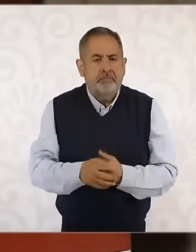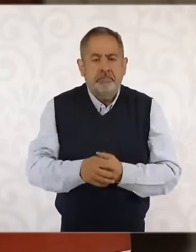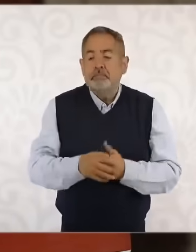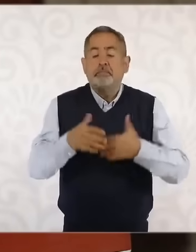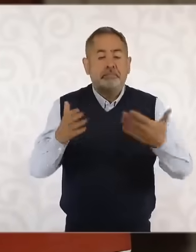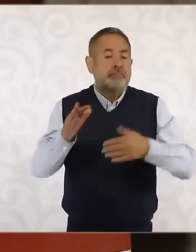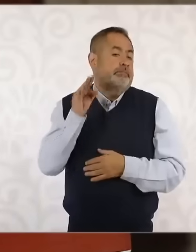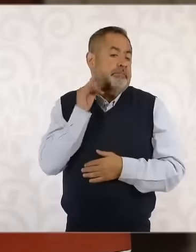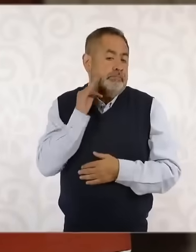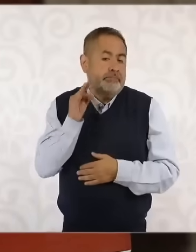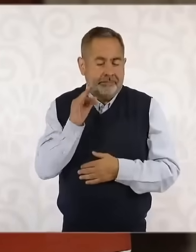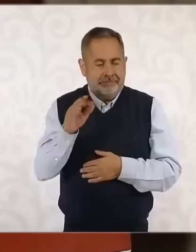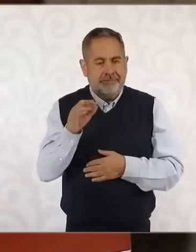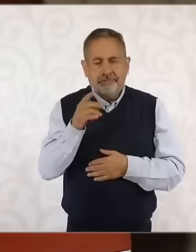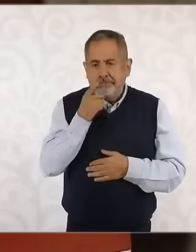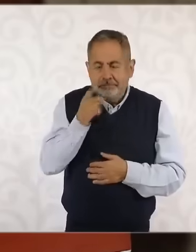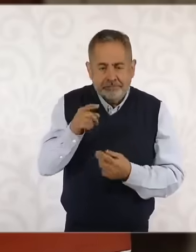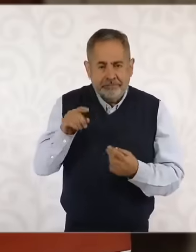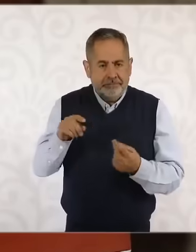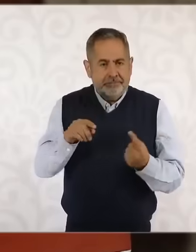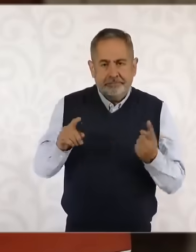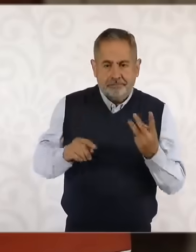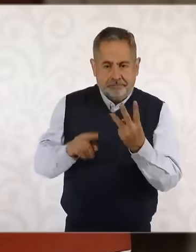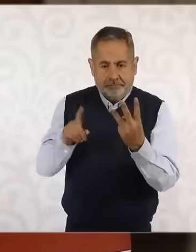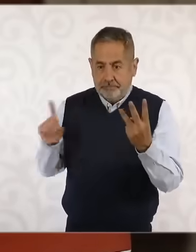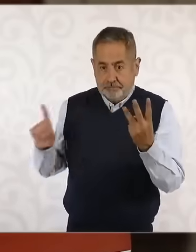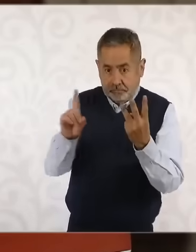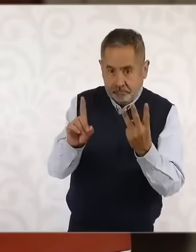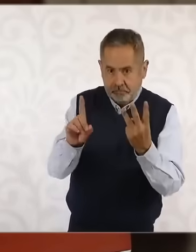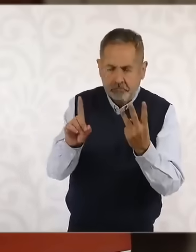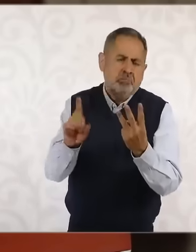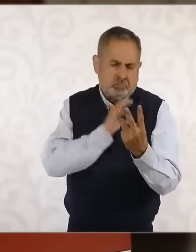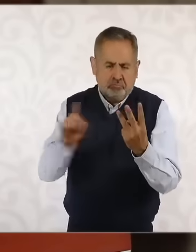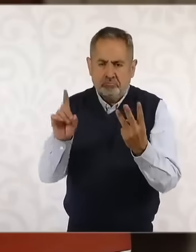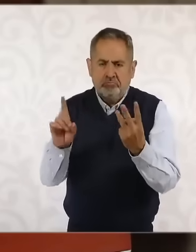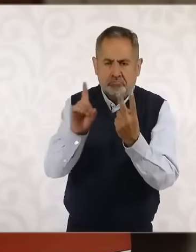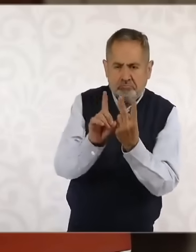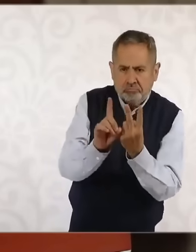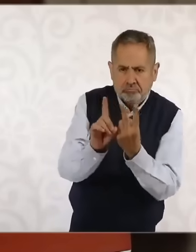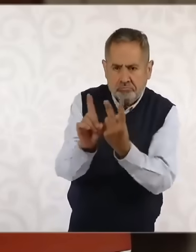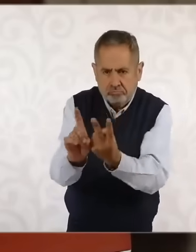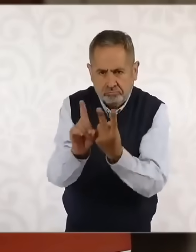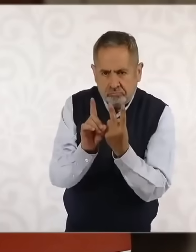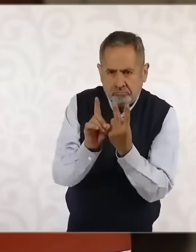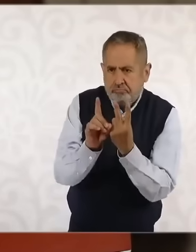el fiscal general designado podrá formar parte de la terna. Recibida la lista, se refiere